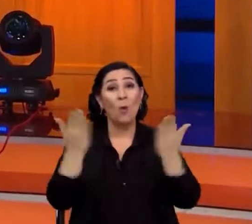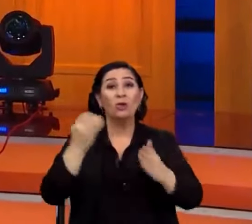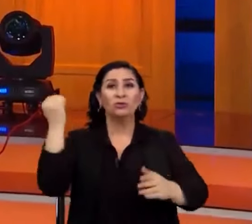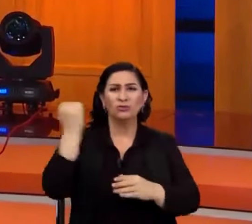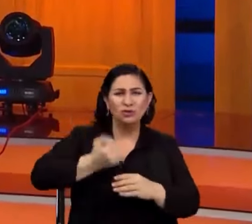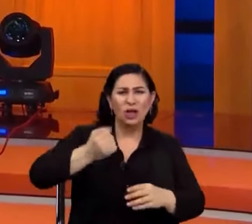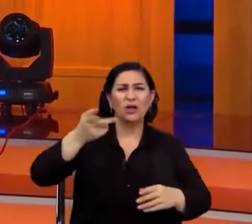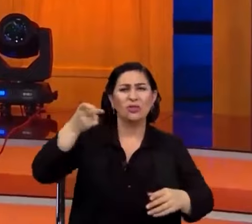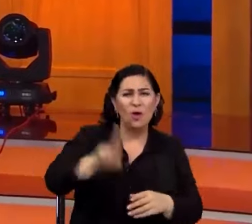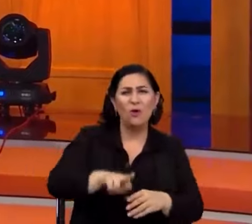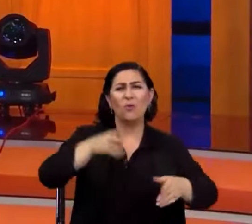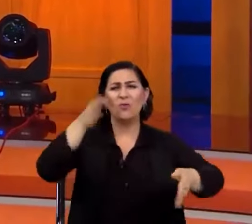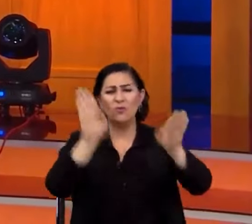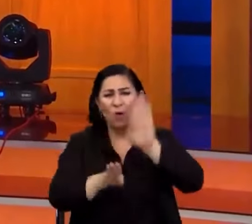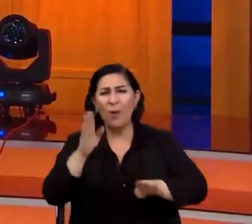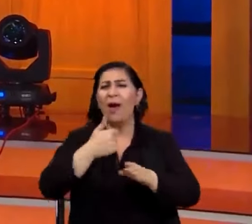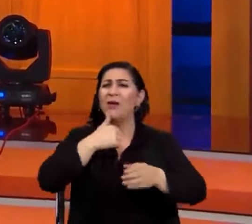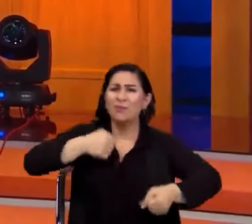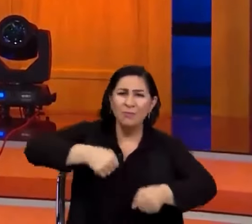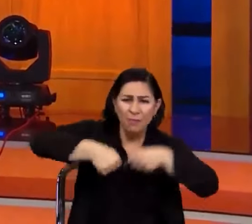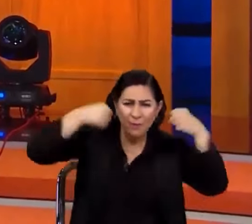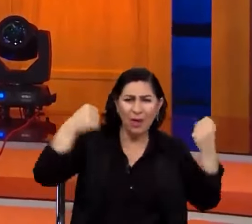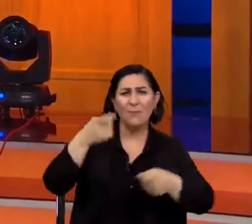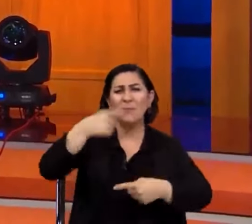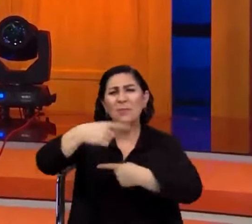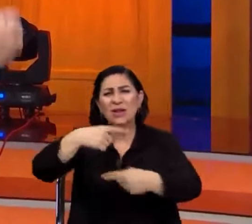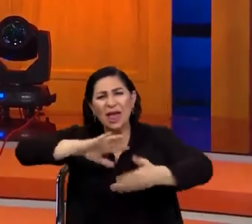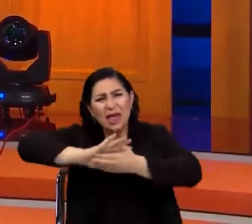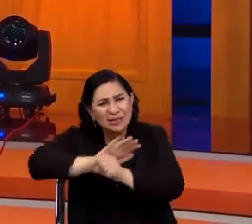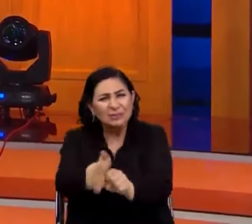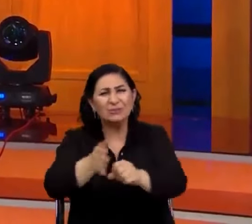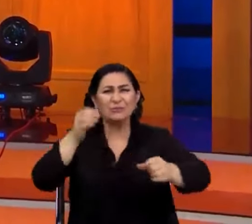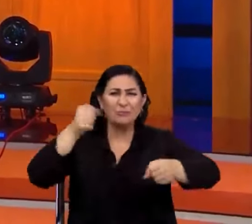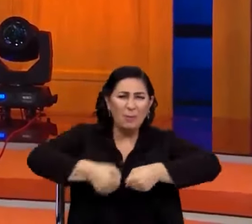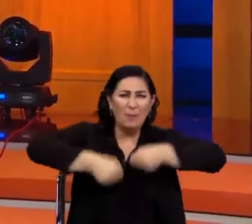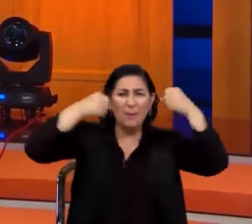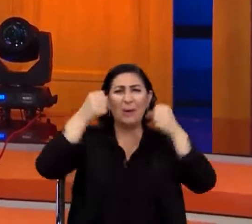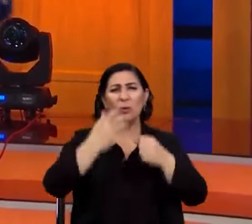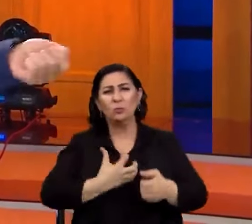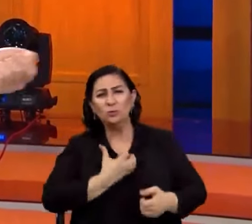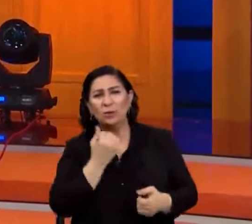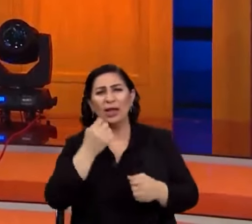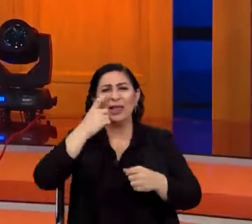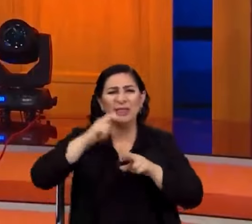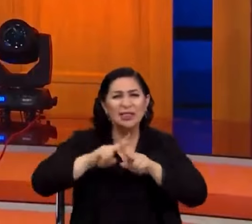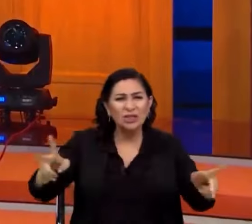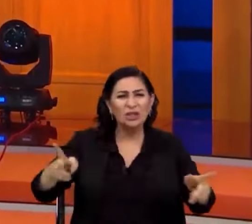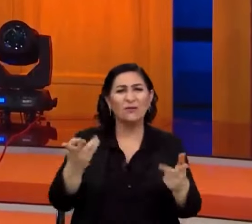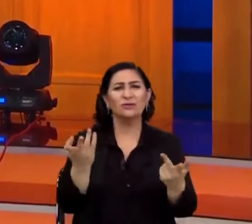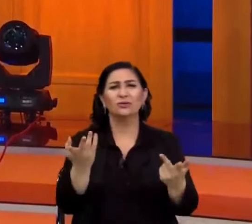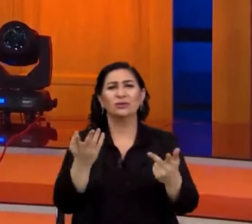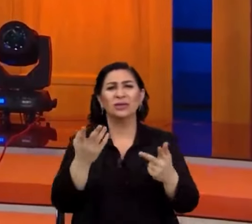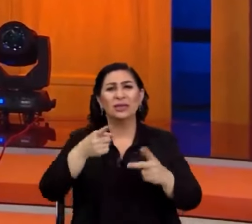kadın dövmeli erkek dövmeli birbirini linç etmeli üzmelerine